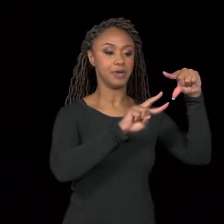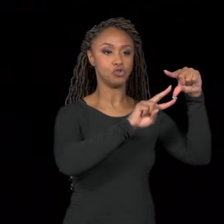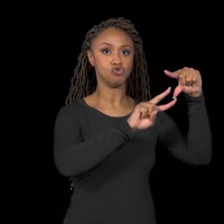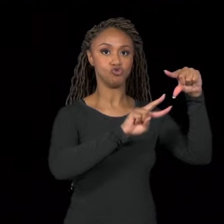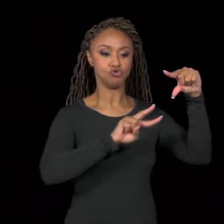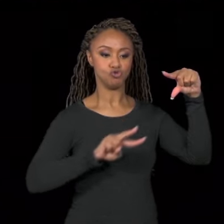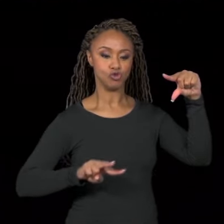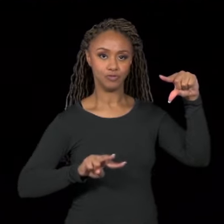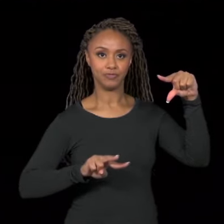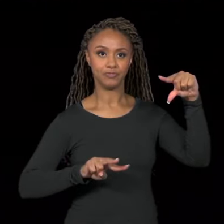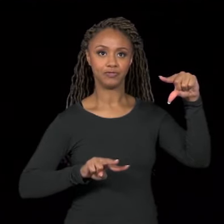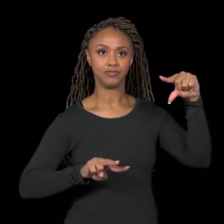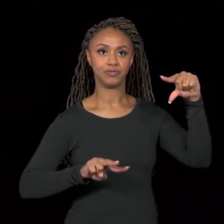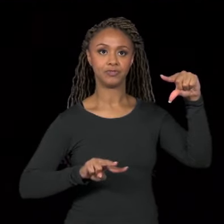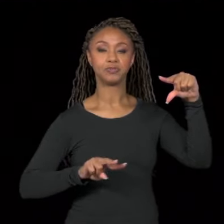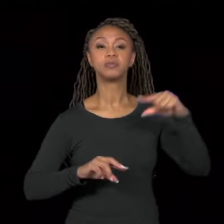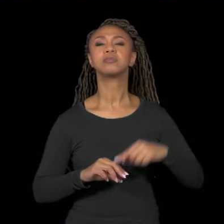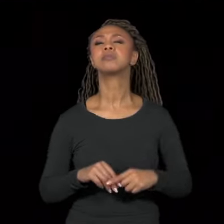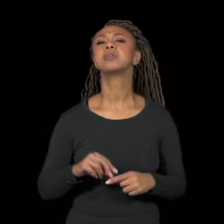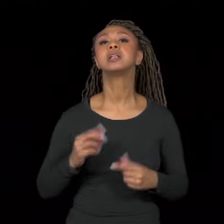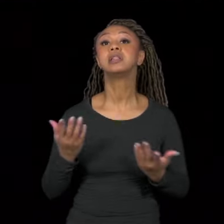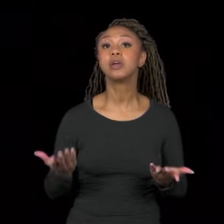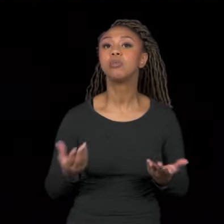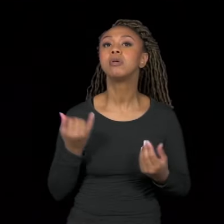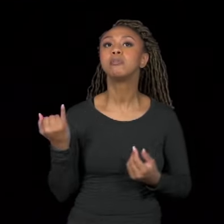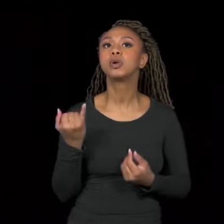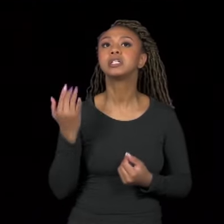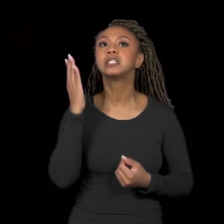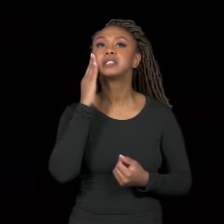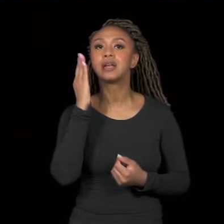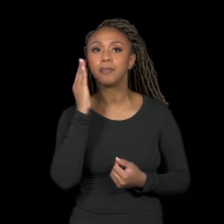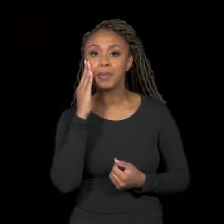NECESSÁRIO QUE ACONTEÇA O RELACIONAMENTO, QUANDO